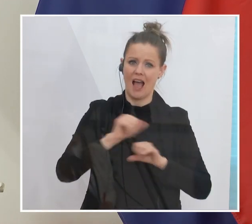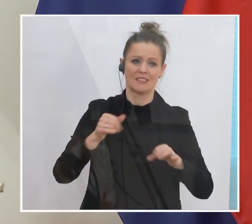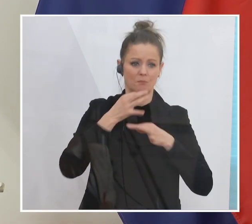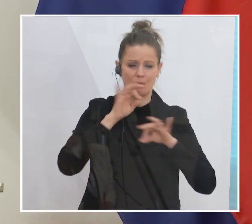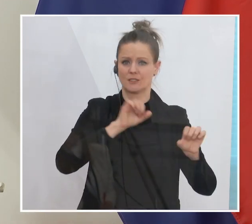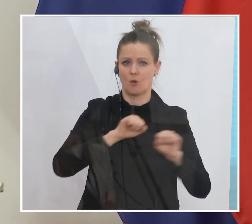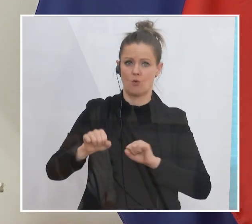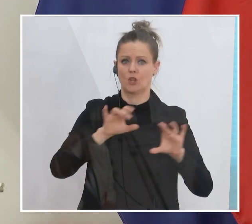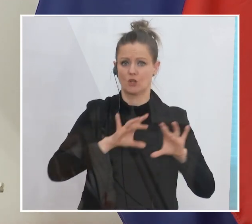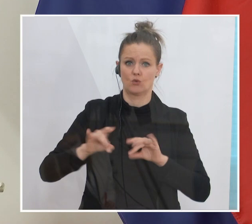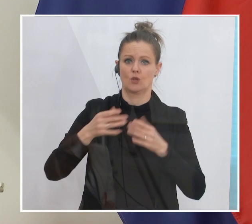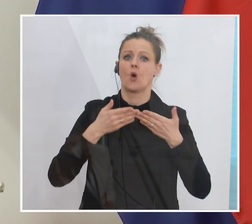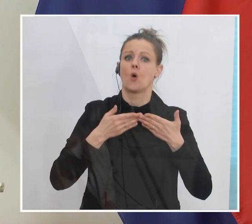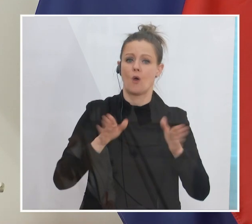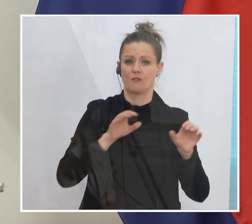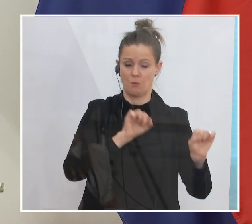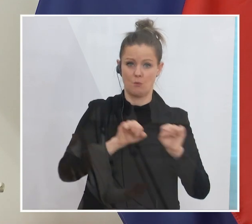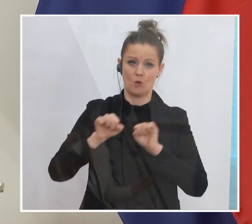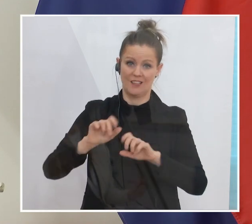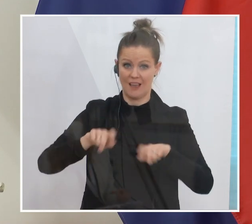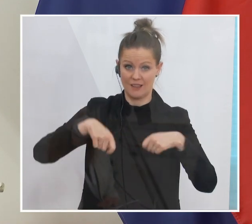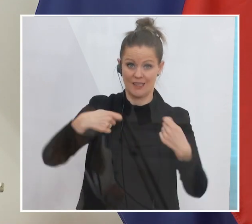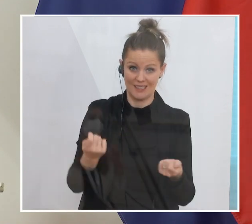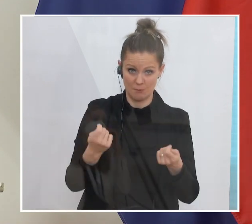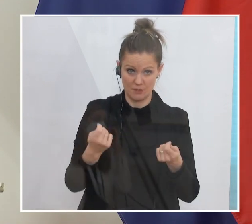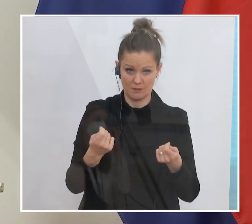dass es diese Öffnungsmöglichkeiten gibt, auch Expertinnen und Experten,